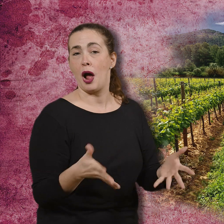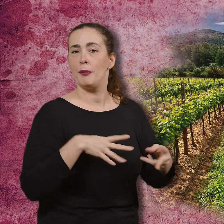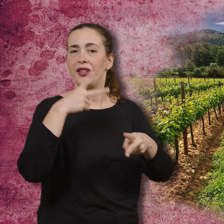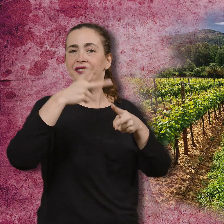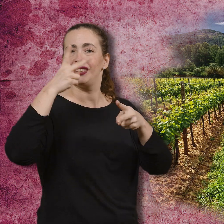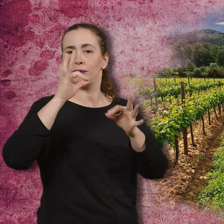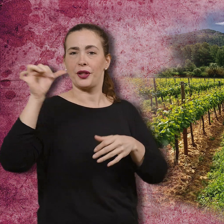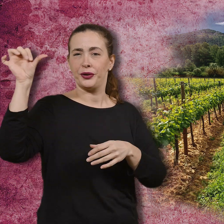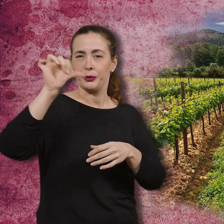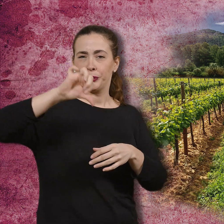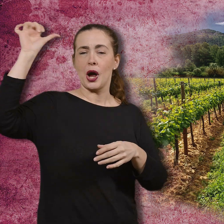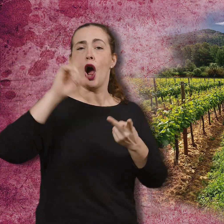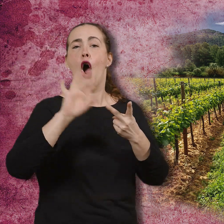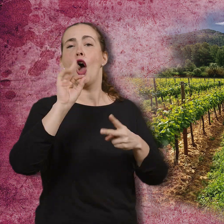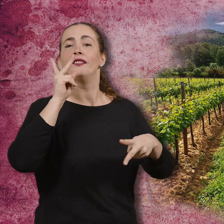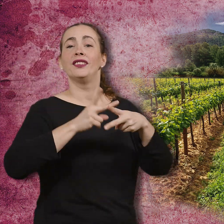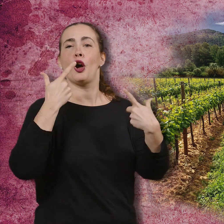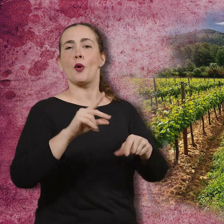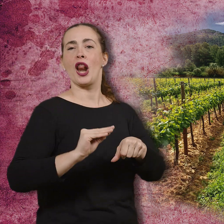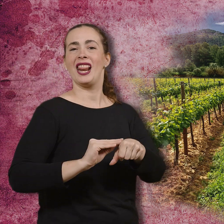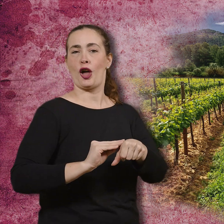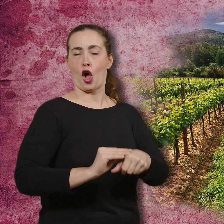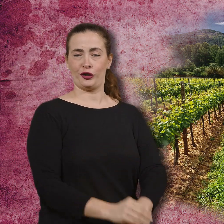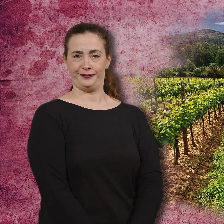vins d'agulla i vins de licor.